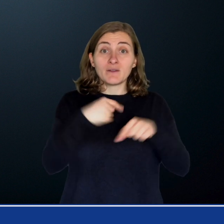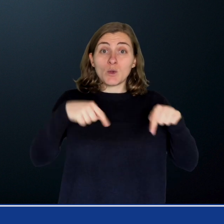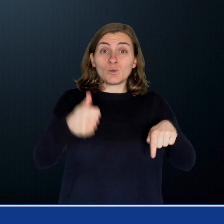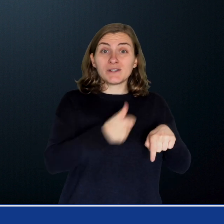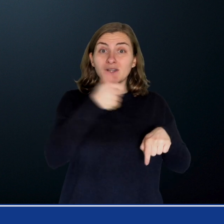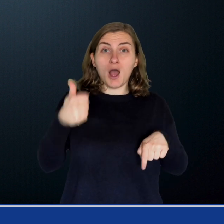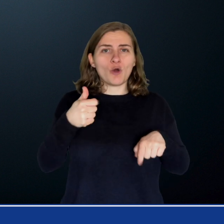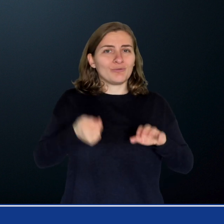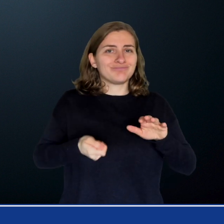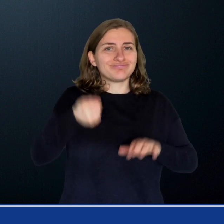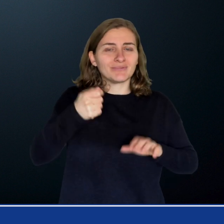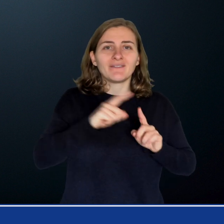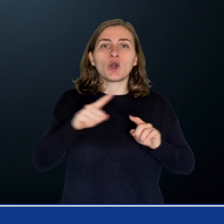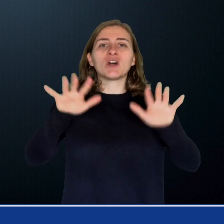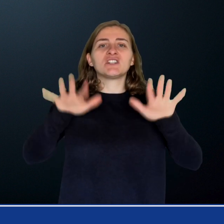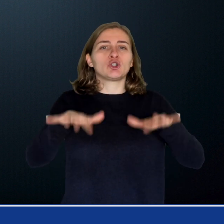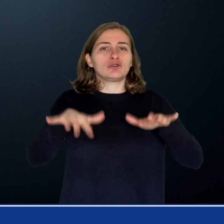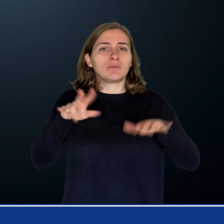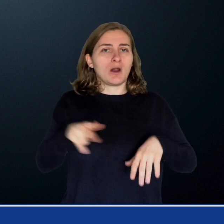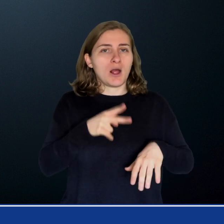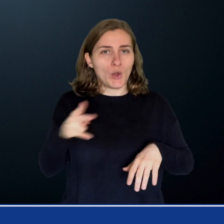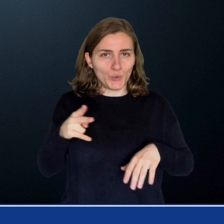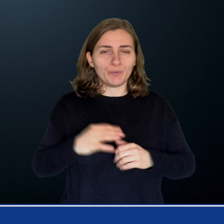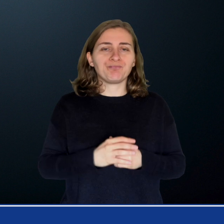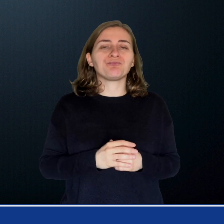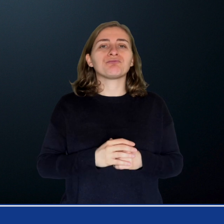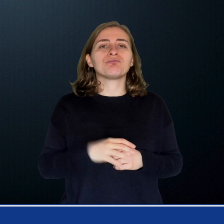la disciplina delle prestazioni occasionali diventa applicabile ai compensi fino a 10 mila euro.